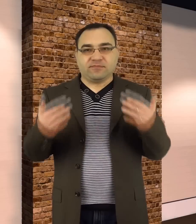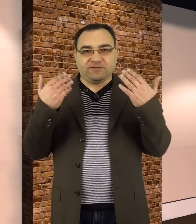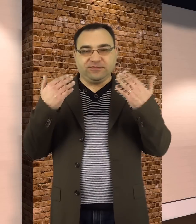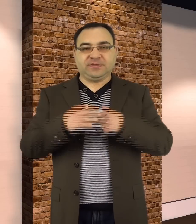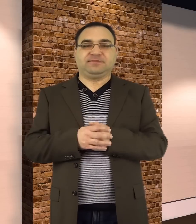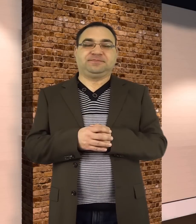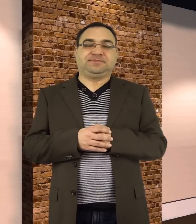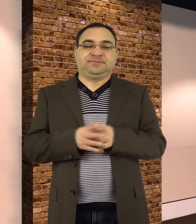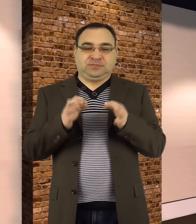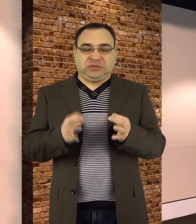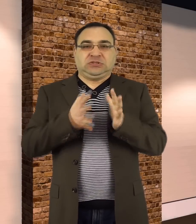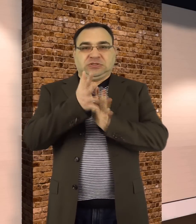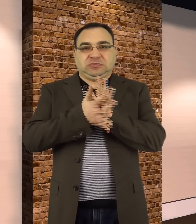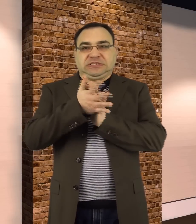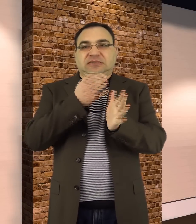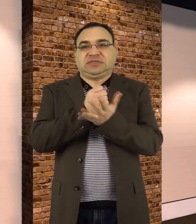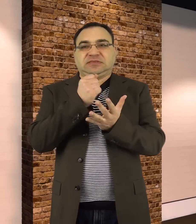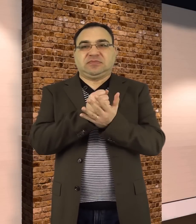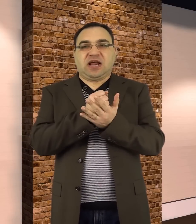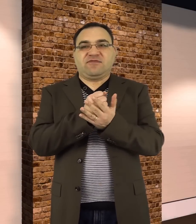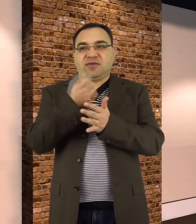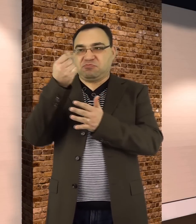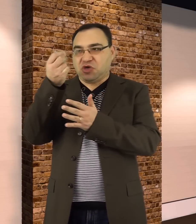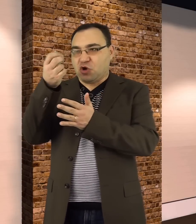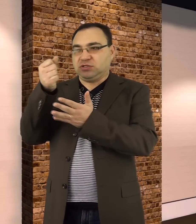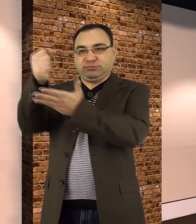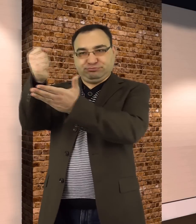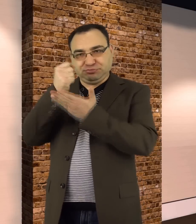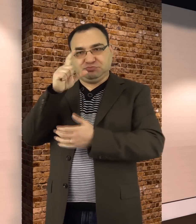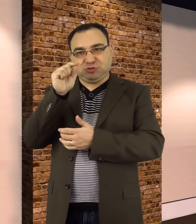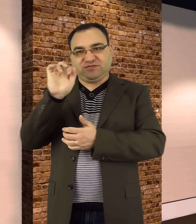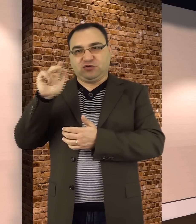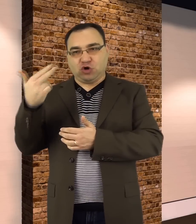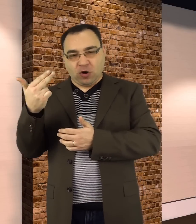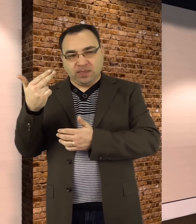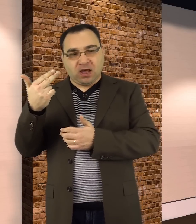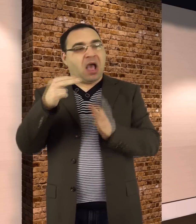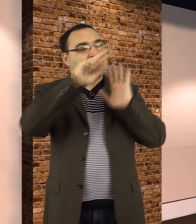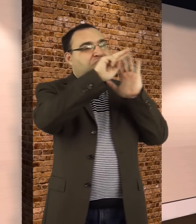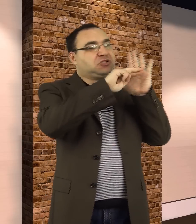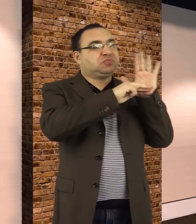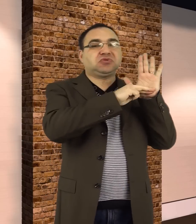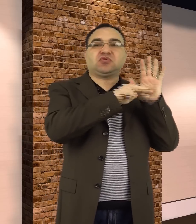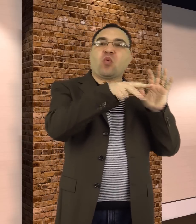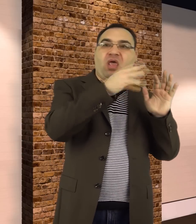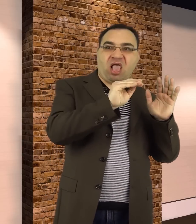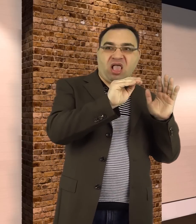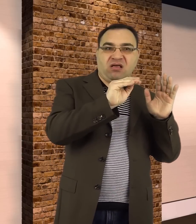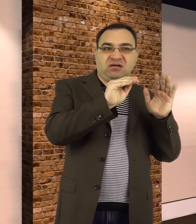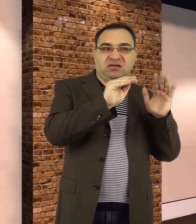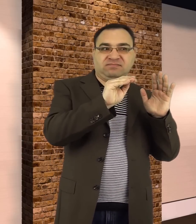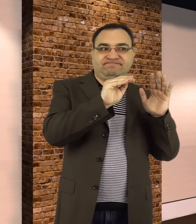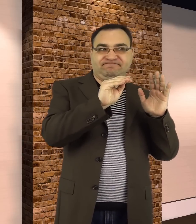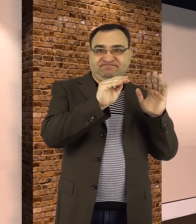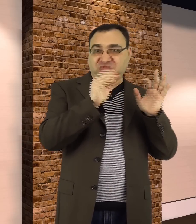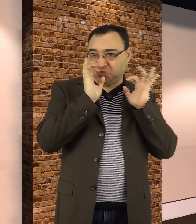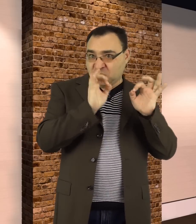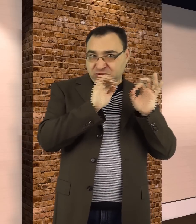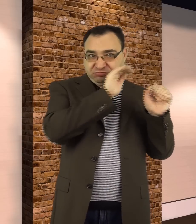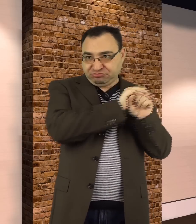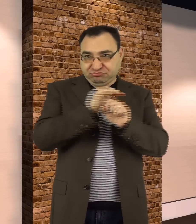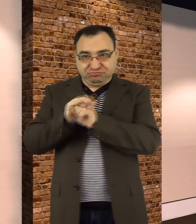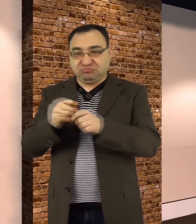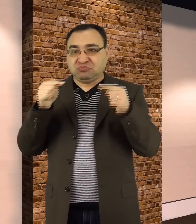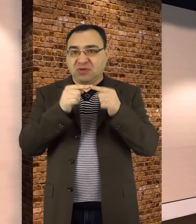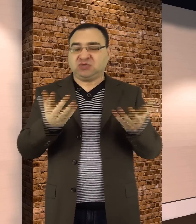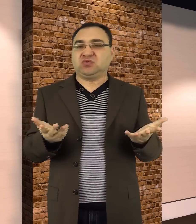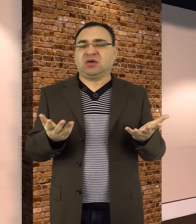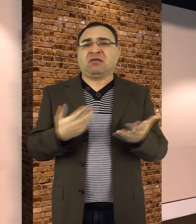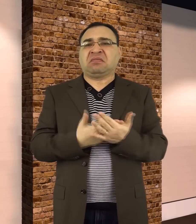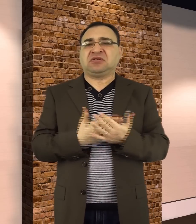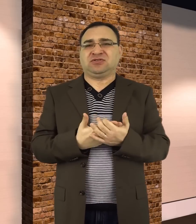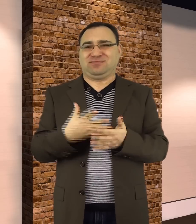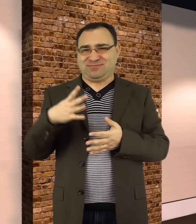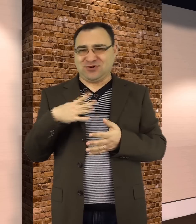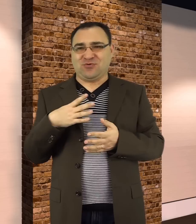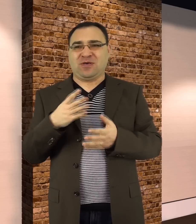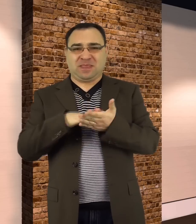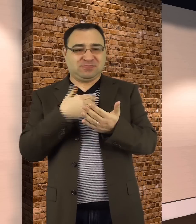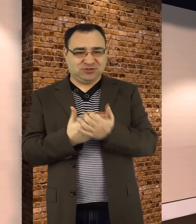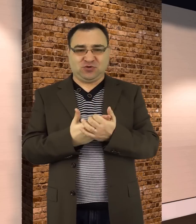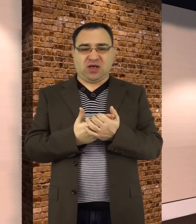Witam dzisiaj będę migał na temat dofinansowanie z PFRON czy to jest zgodne z przepisami Unii Europejskiej.